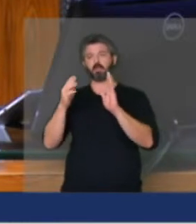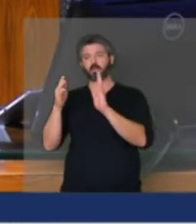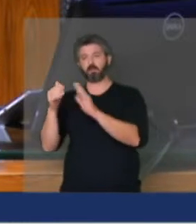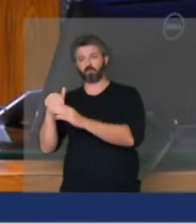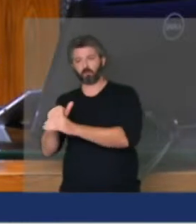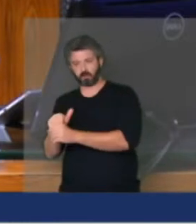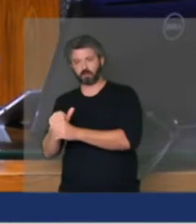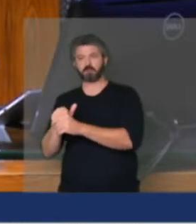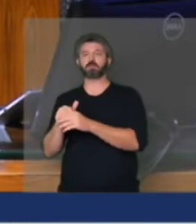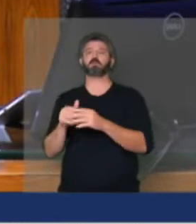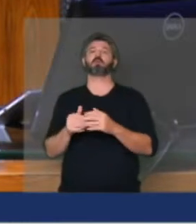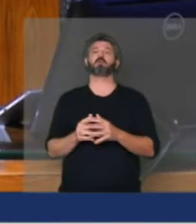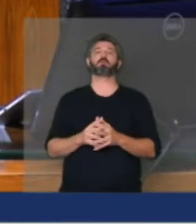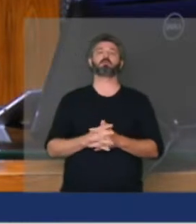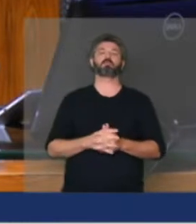POUQUINHO... ENTRE O DESTAQUE